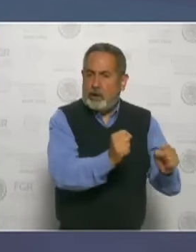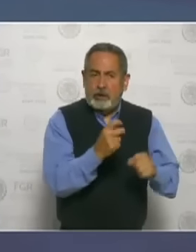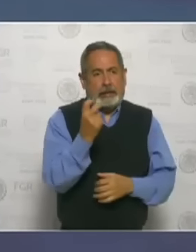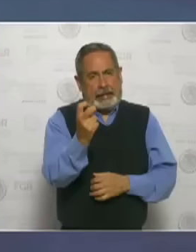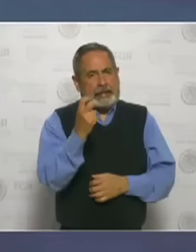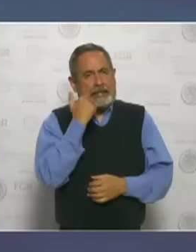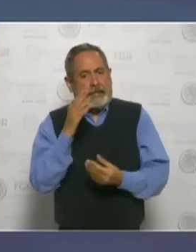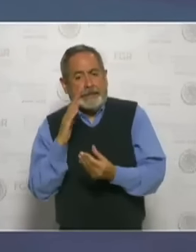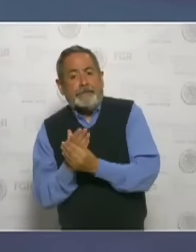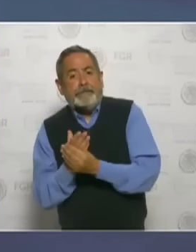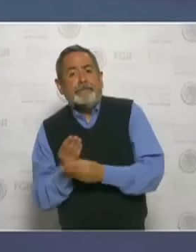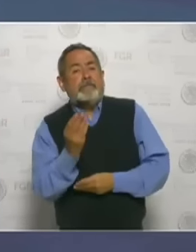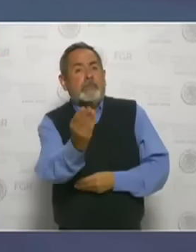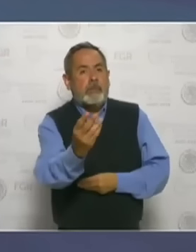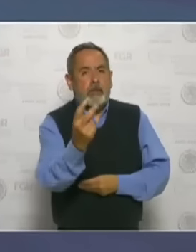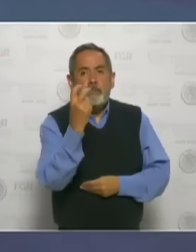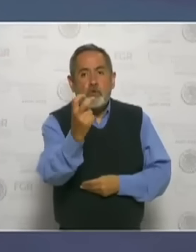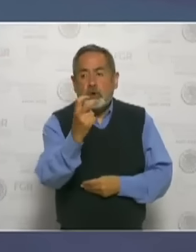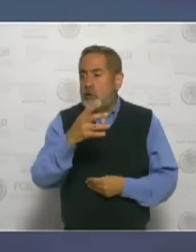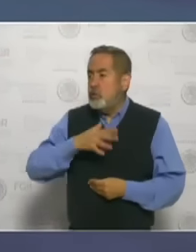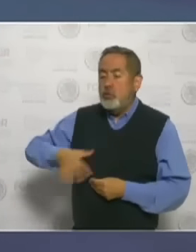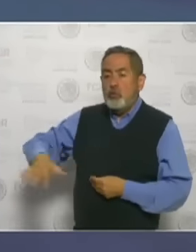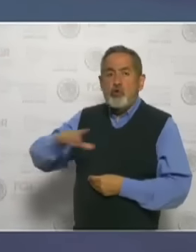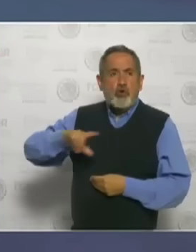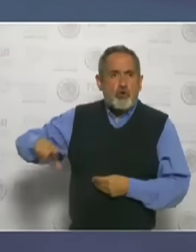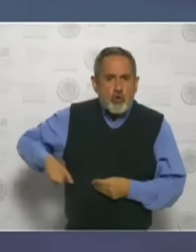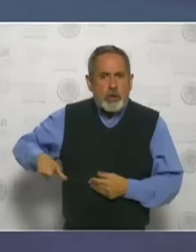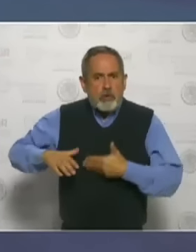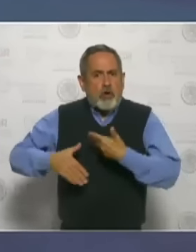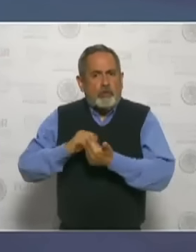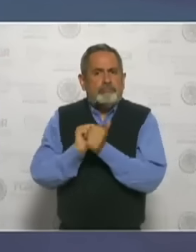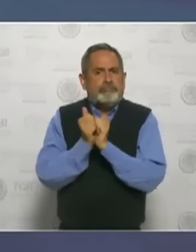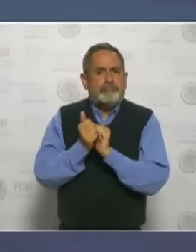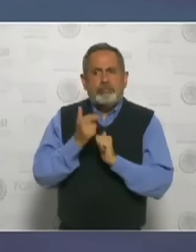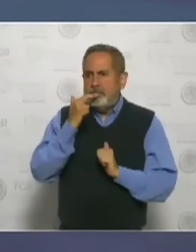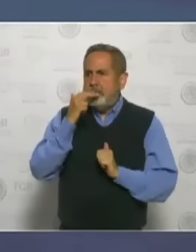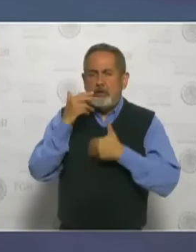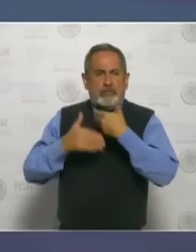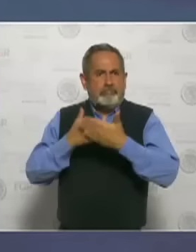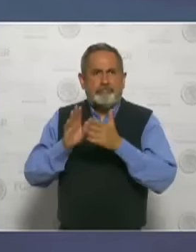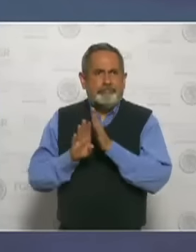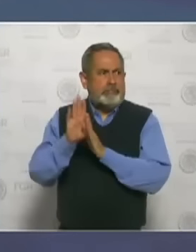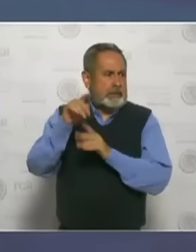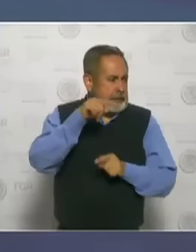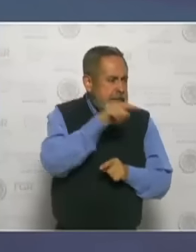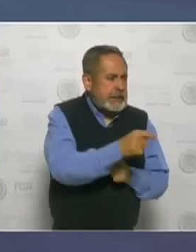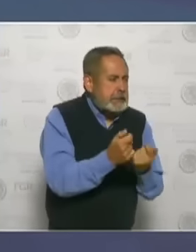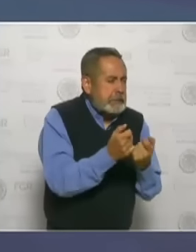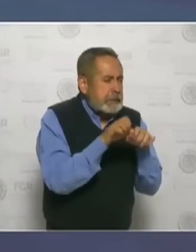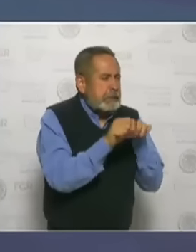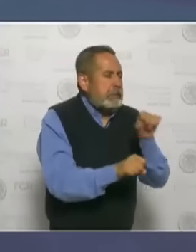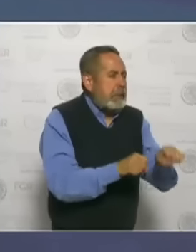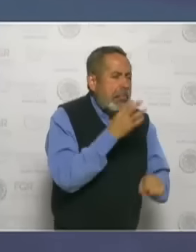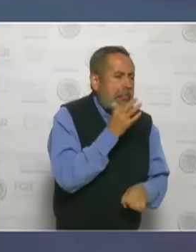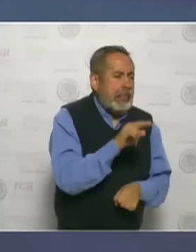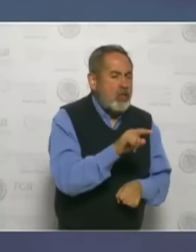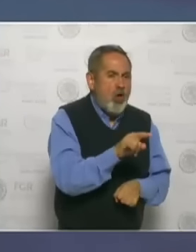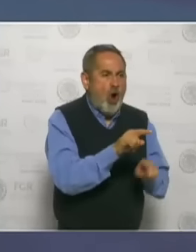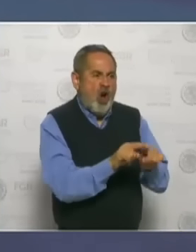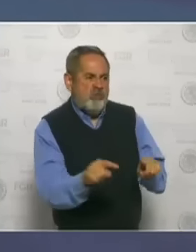garantiza que la acción del Estado escale hacia la macrocriminalidad y el desmantelamiento de